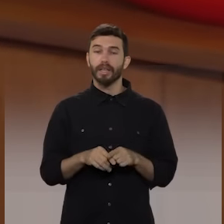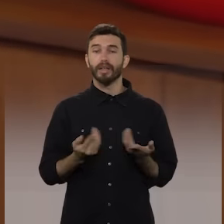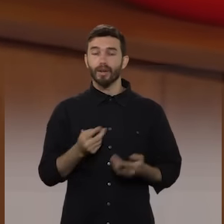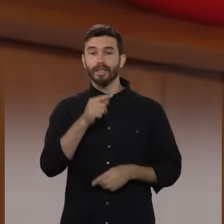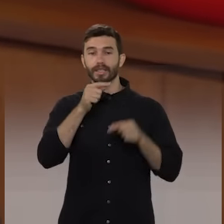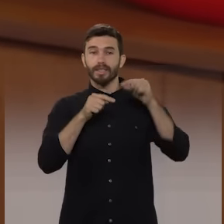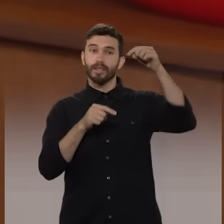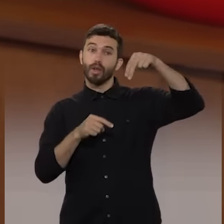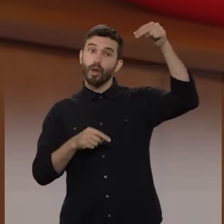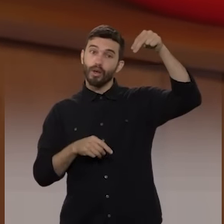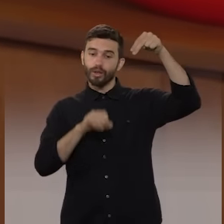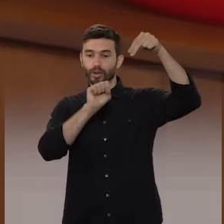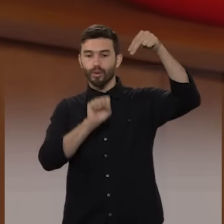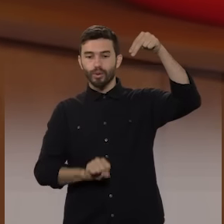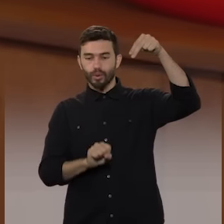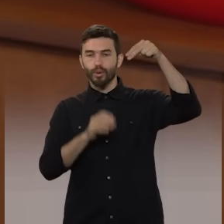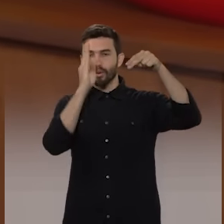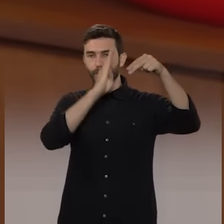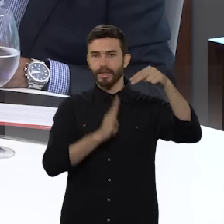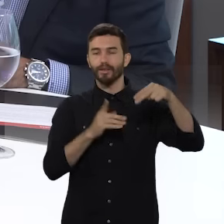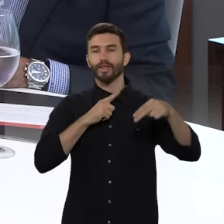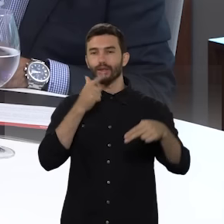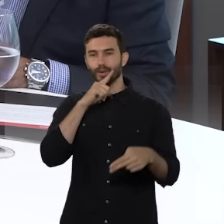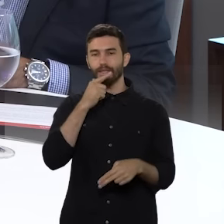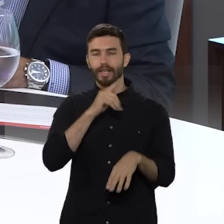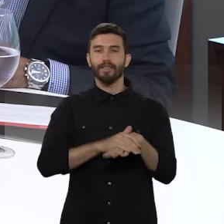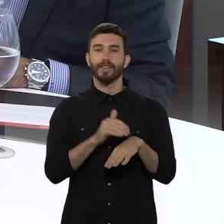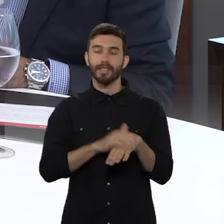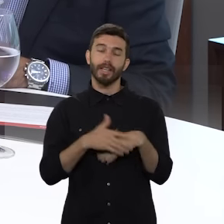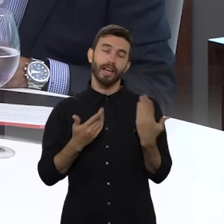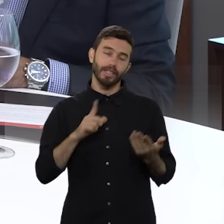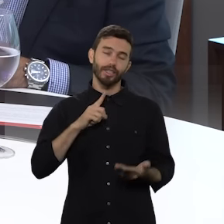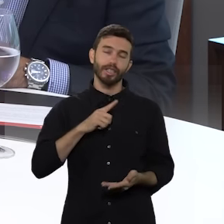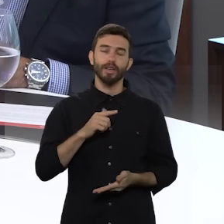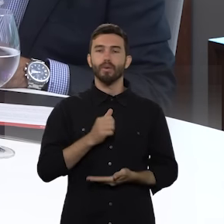conseguimos distribuir esse atendimento com uma logística mais favorável para o processo...